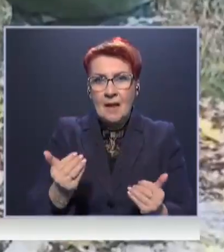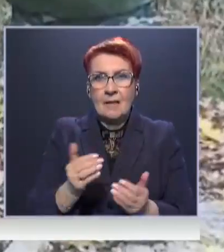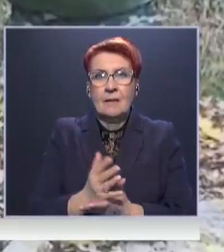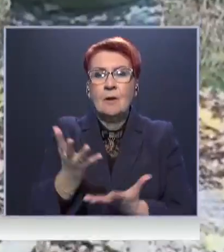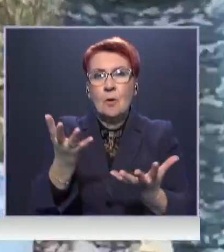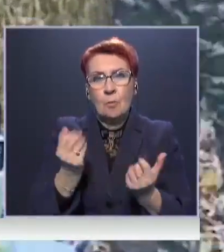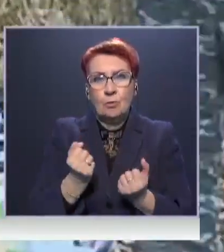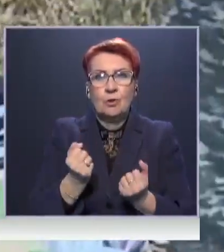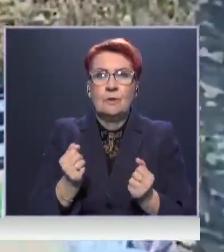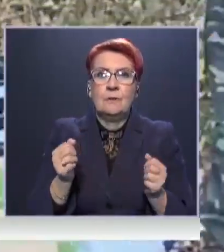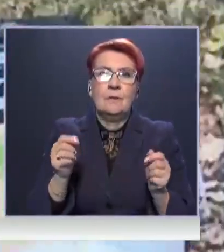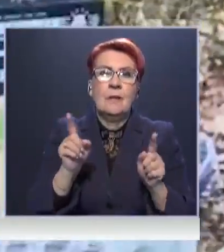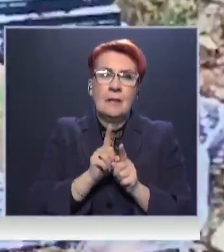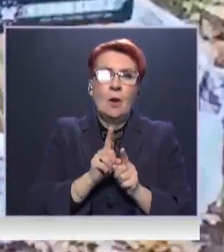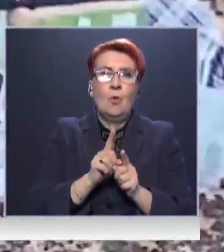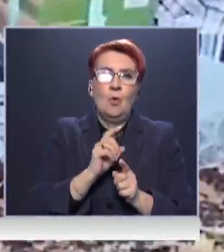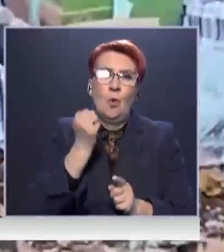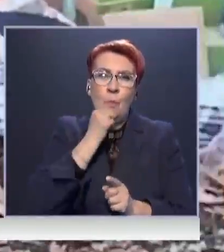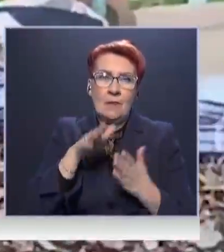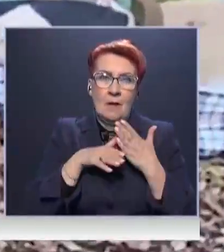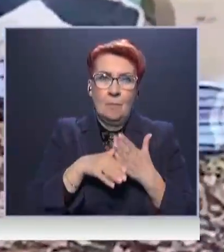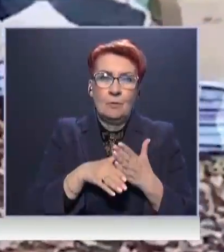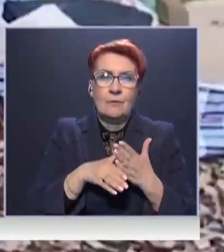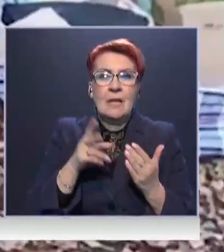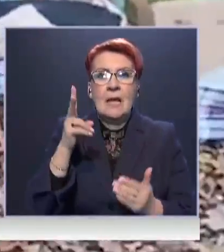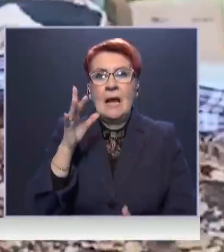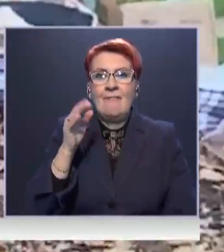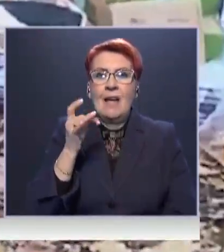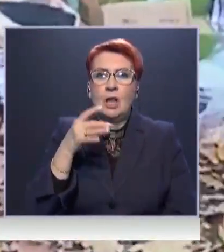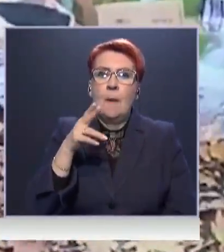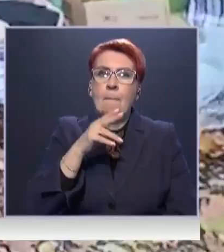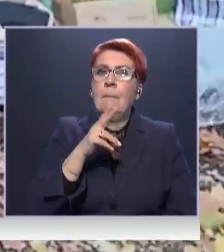такую гуманитарную помощь квадрокоптеры прицелы